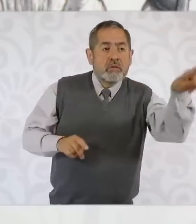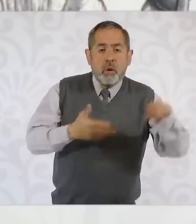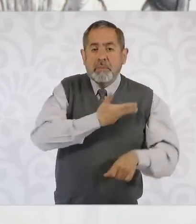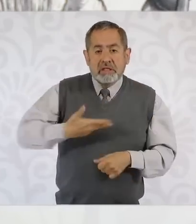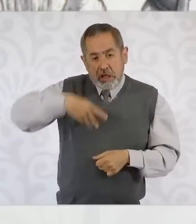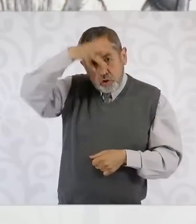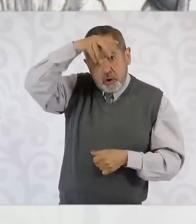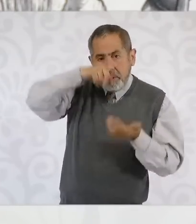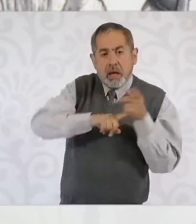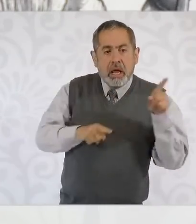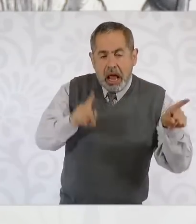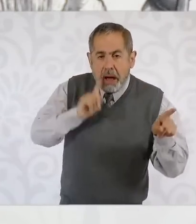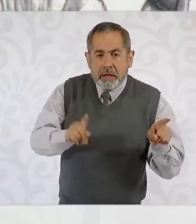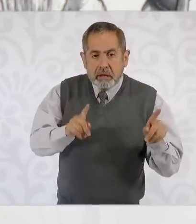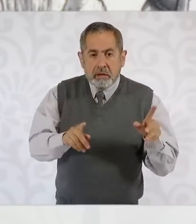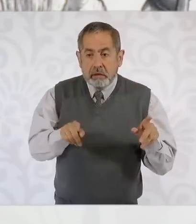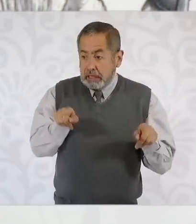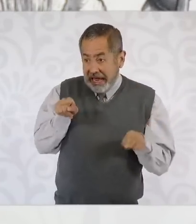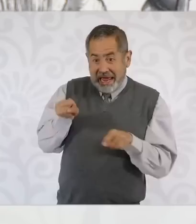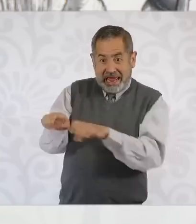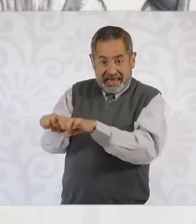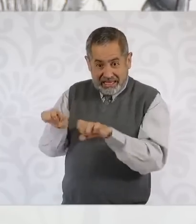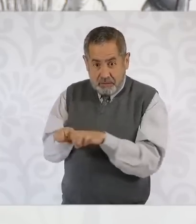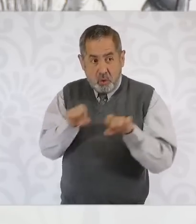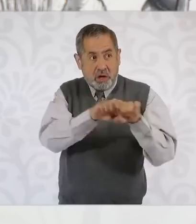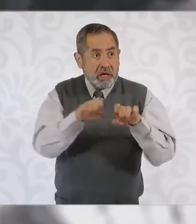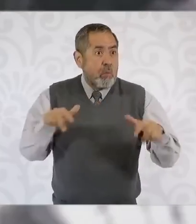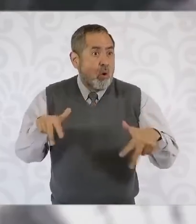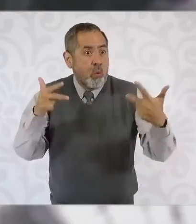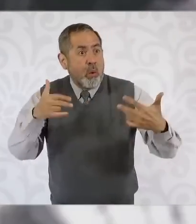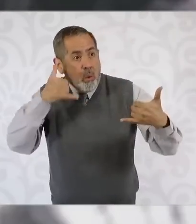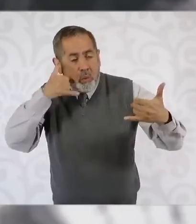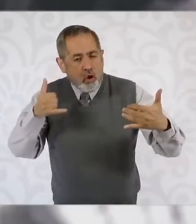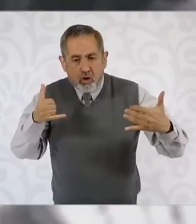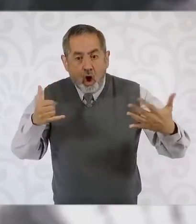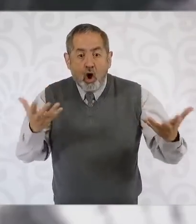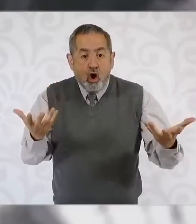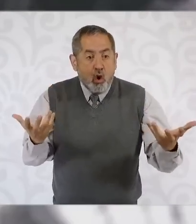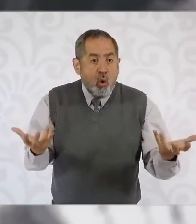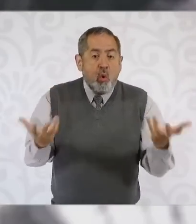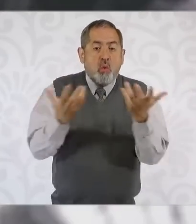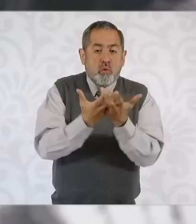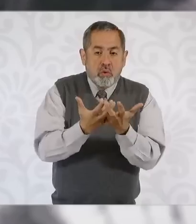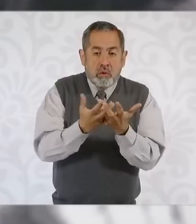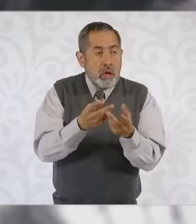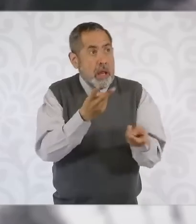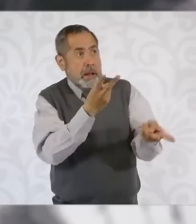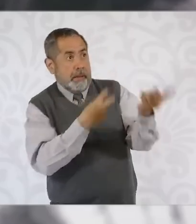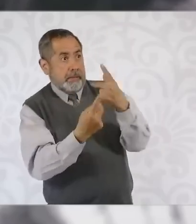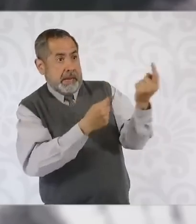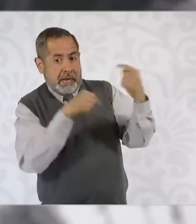reúnan físicamente no solamente a distancia sea que ellos vengan a México quien Determine